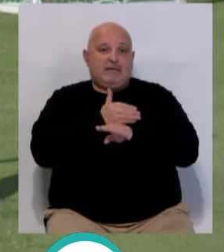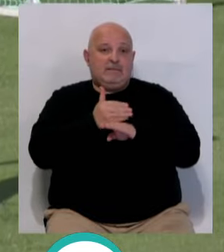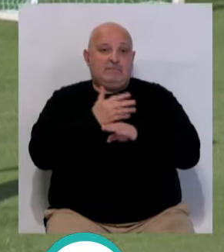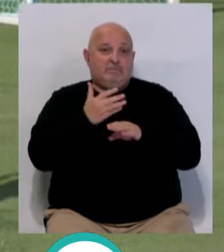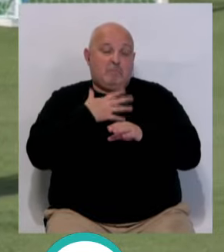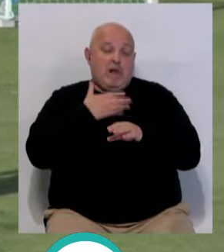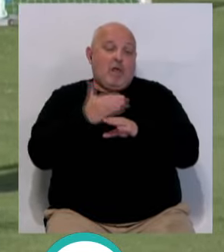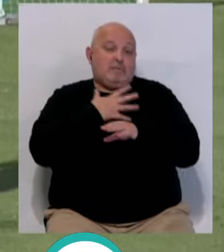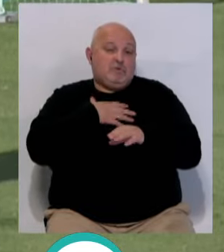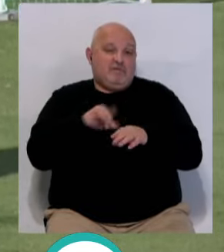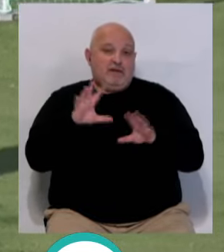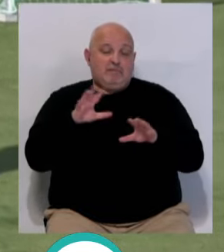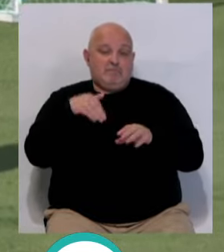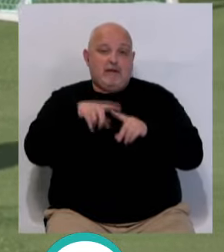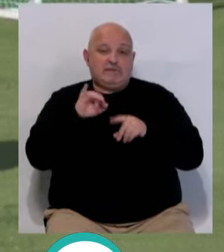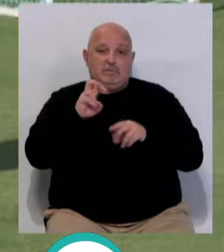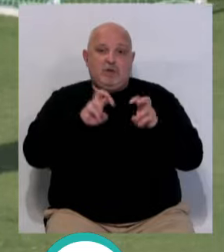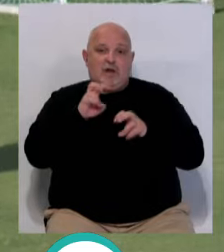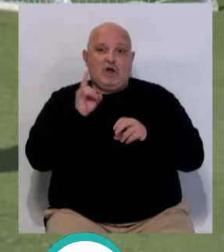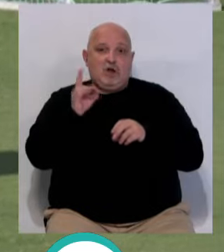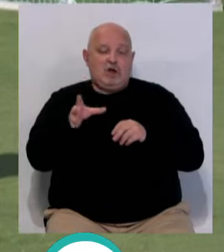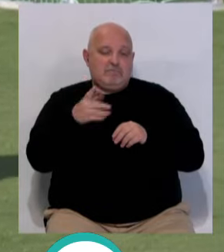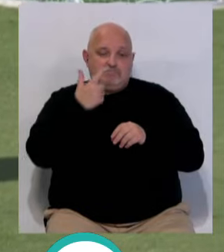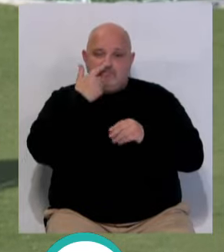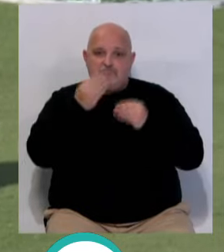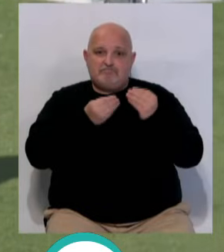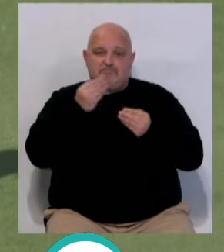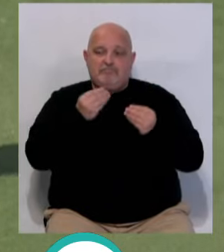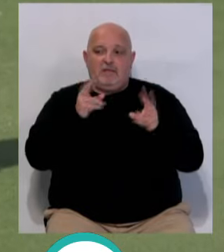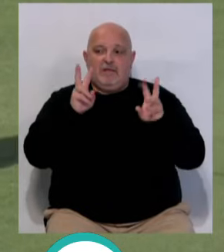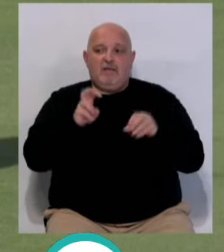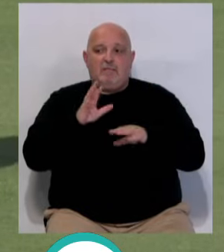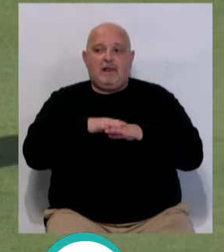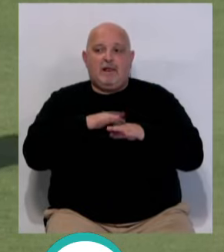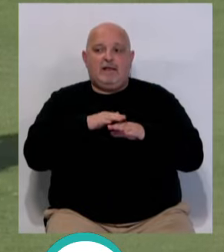pronto posible pues masi Gómez encuentre la puerta y que sea un jugador determinante para para lograr